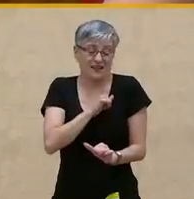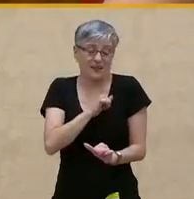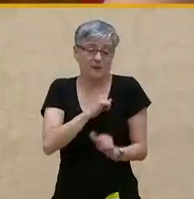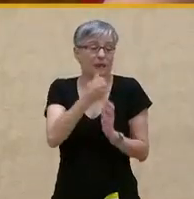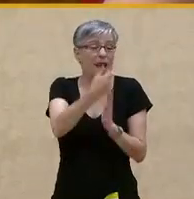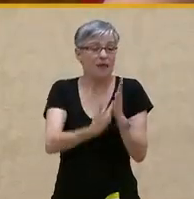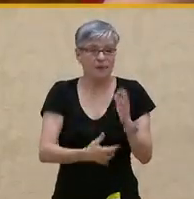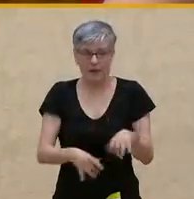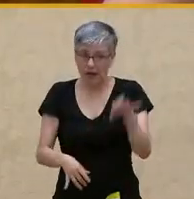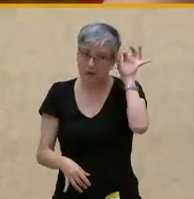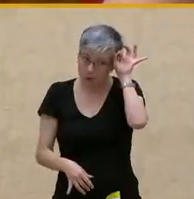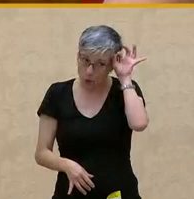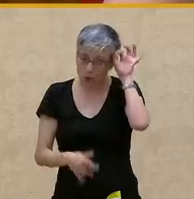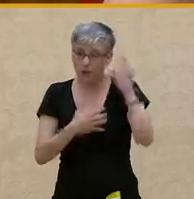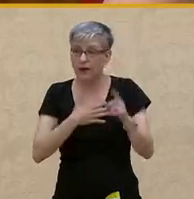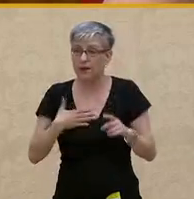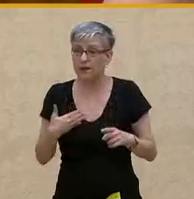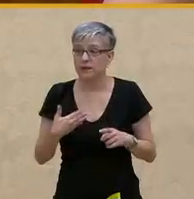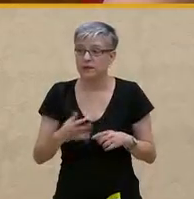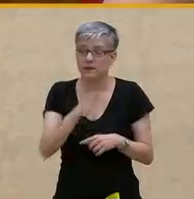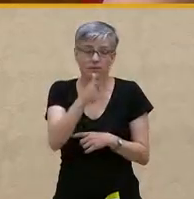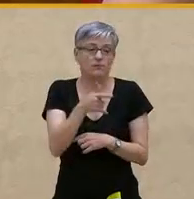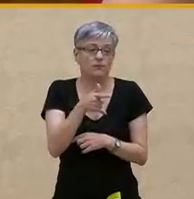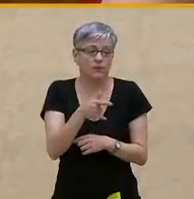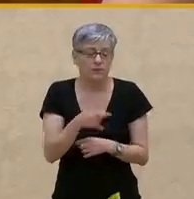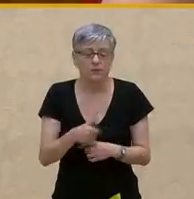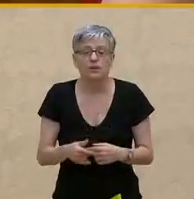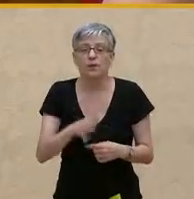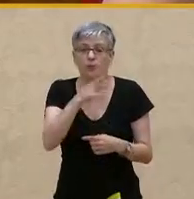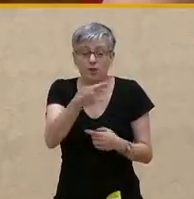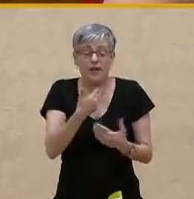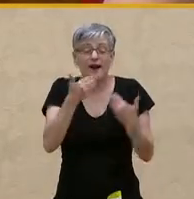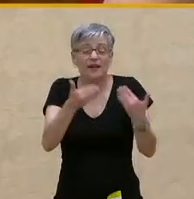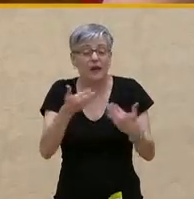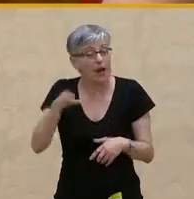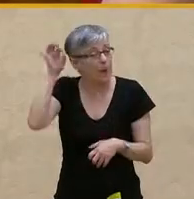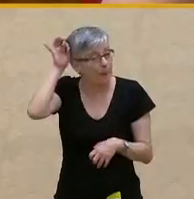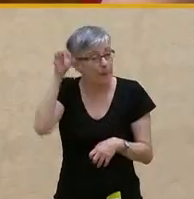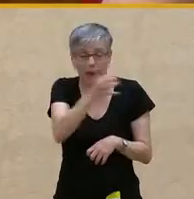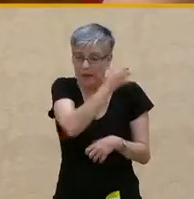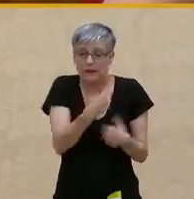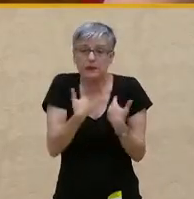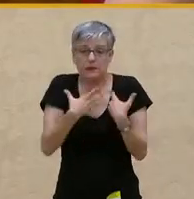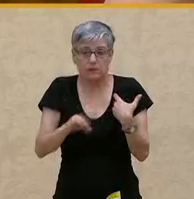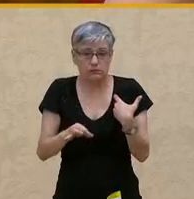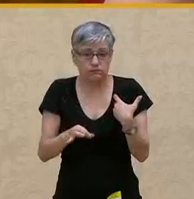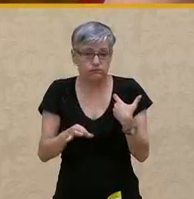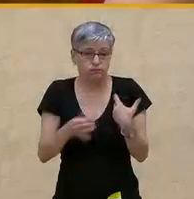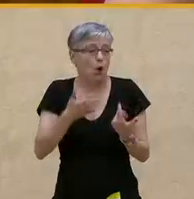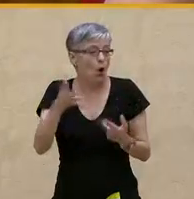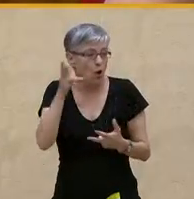implante, que por eso soy oyente, gracias al implante coclear, y la verdad es que es difícil.